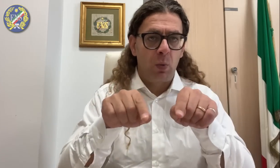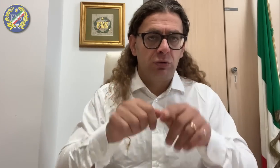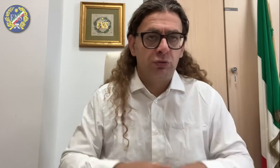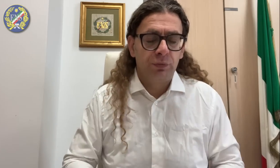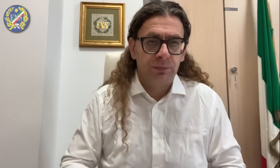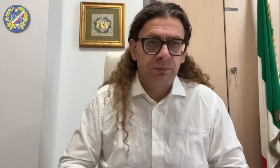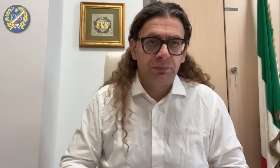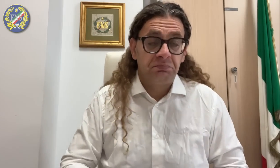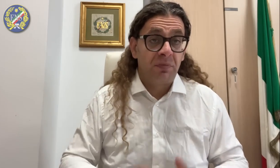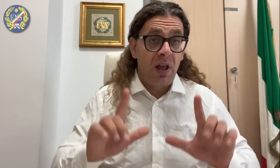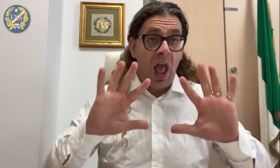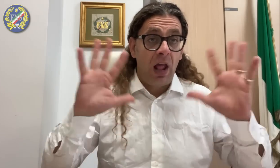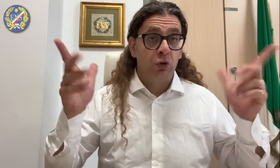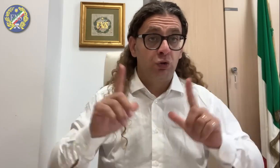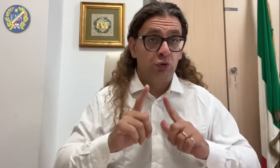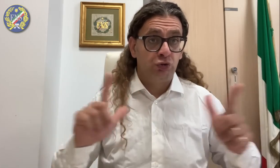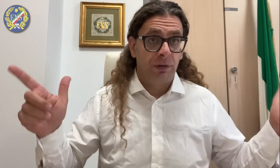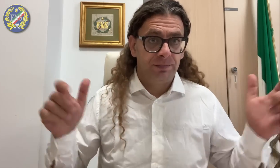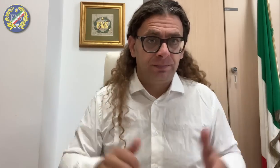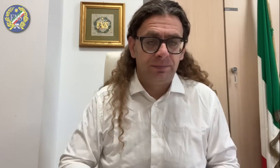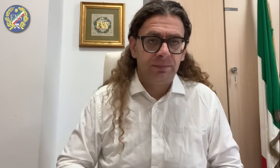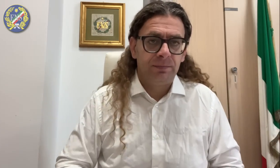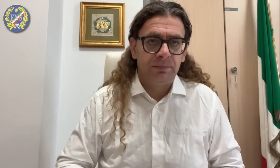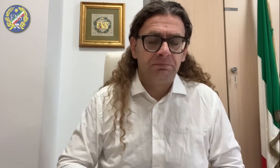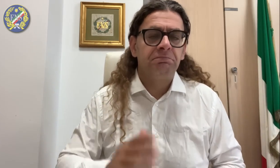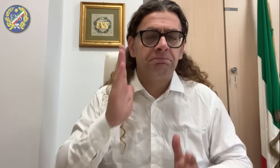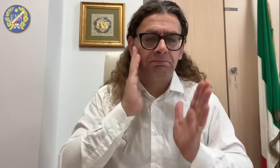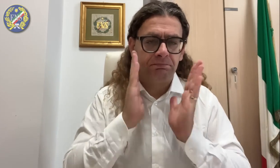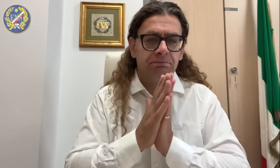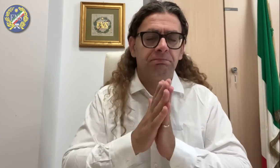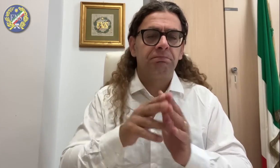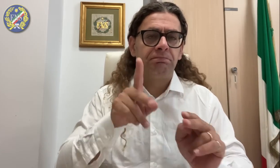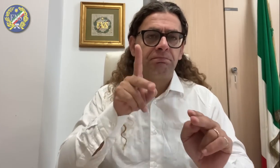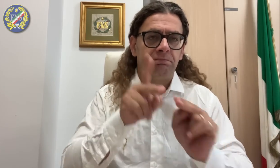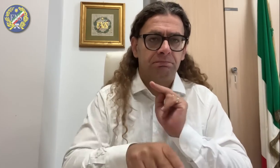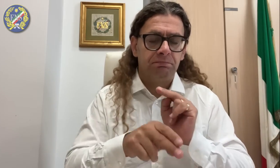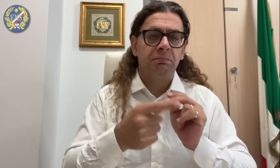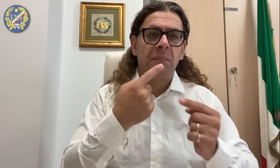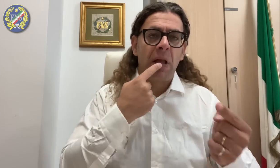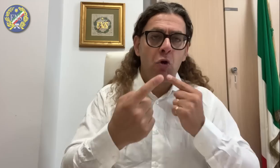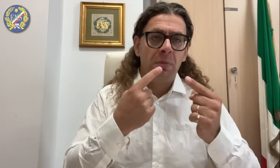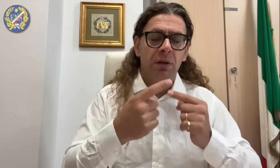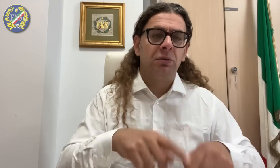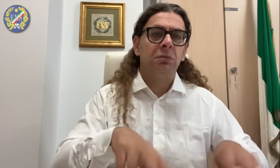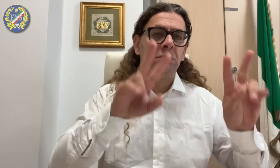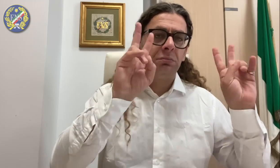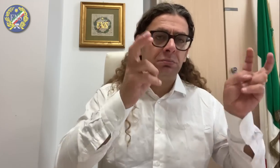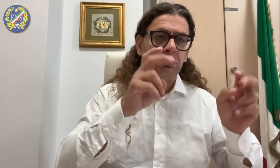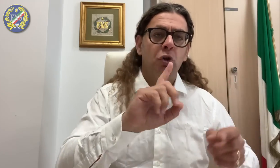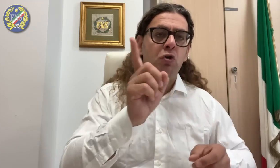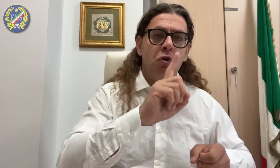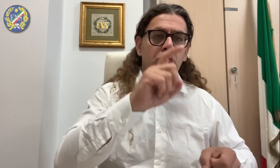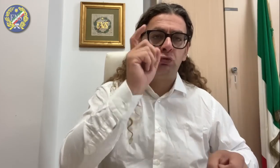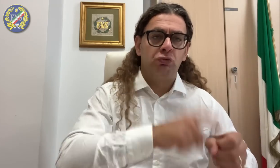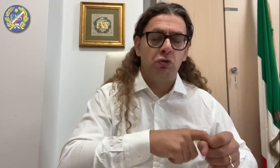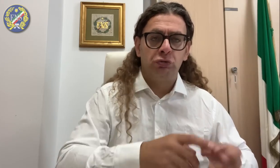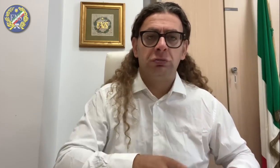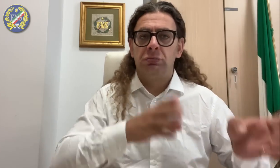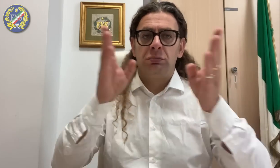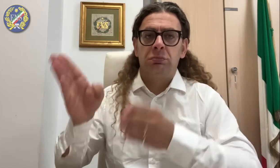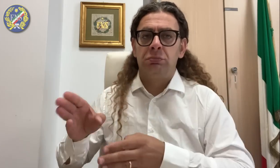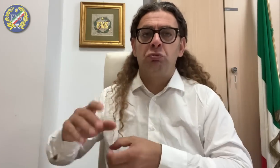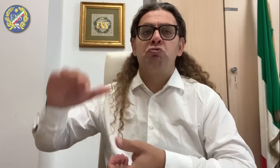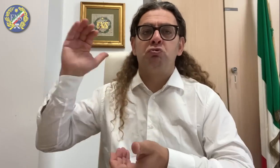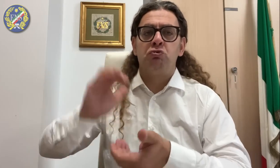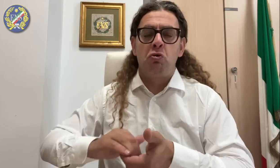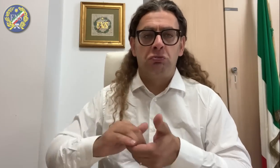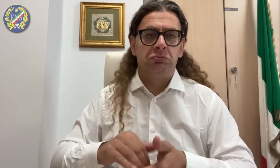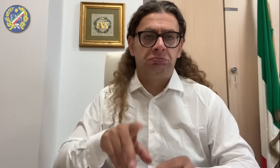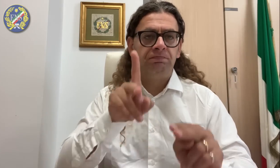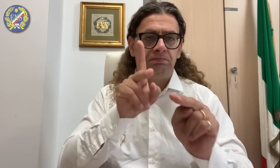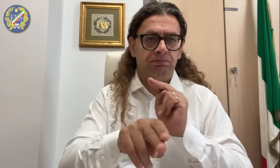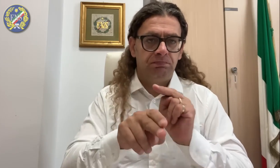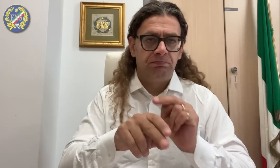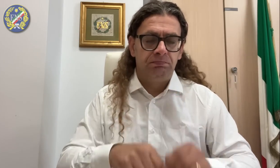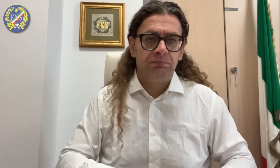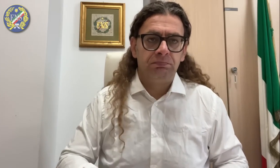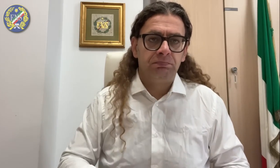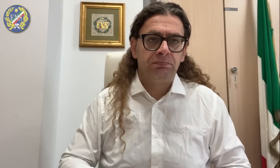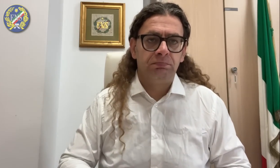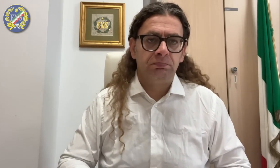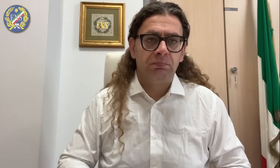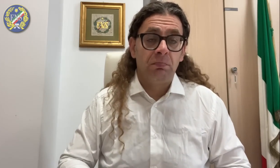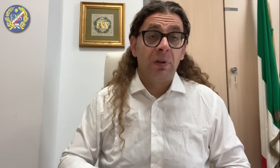La Sede Centrale lavora per questo, non serve aggiungere altro. Per favore, poniamo fine a questa diatriba tra “Soci e non Soci”, non date ascolto a chi ha